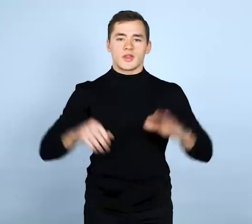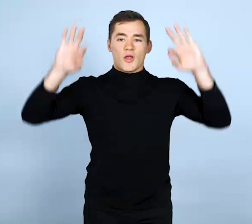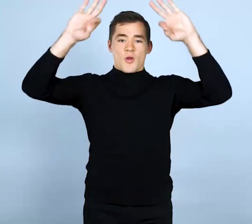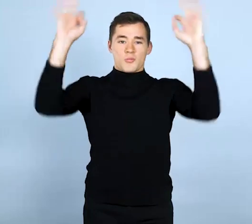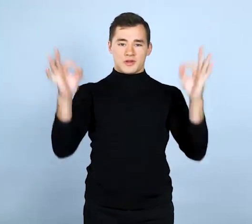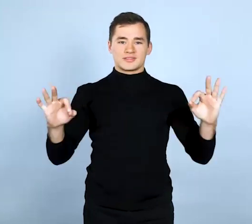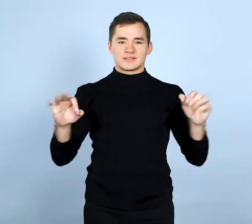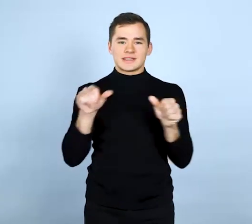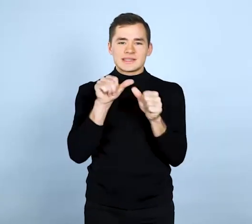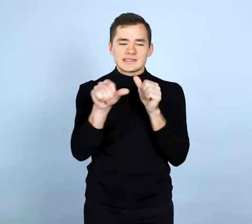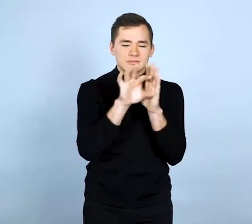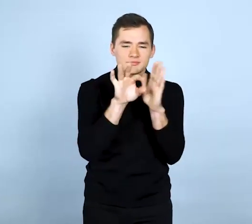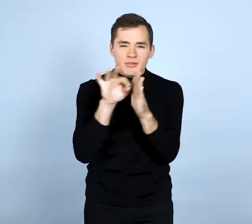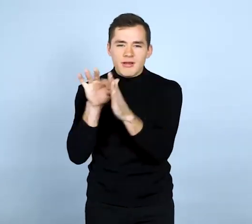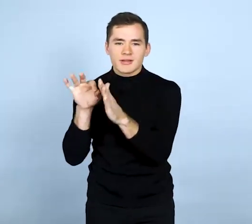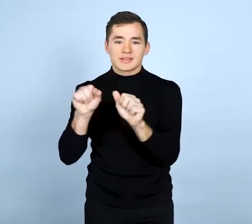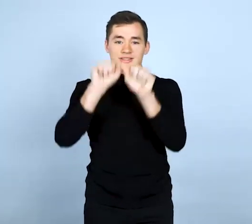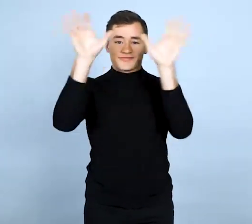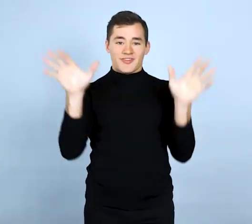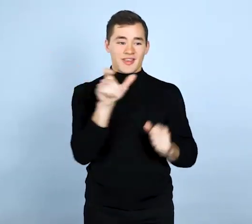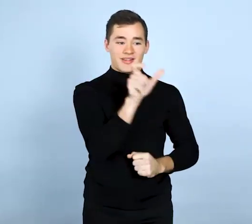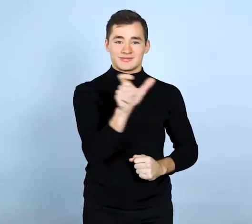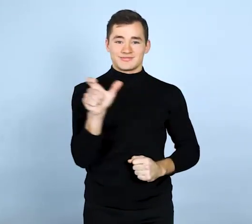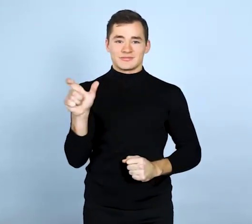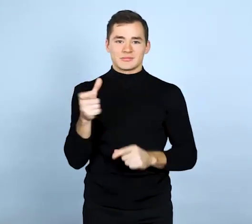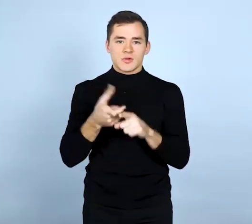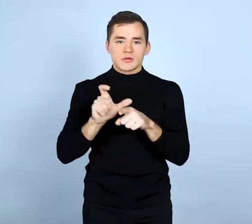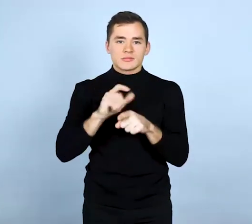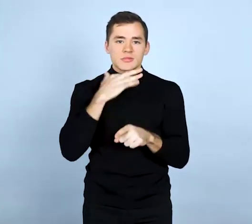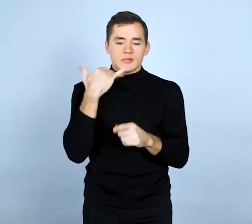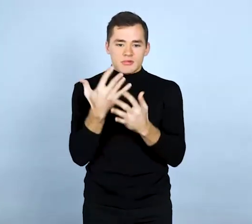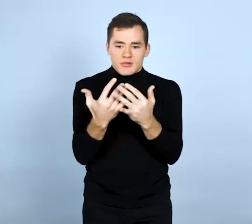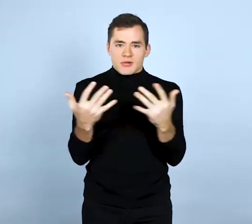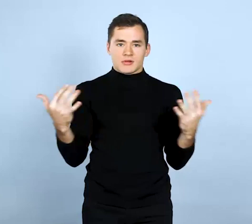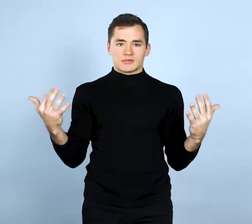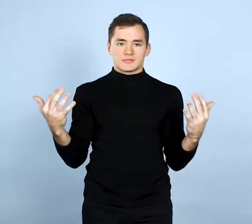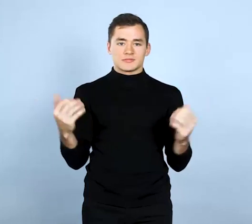Образов избранных святых – очень много.